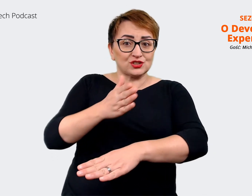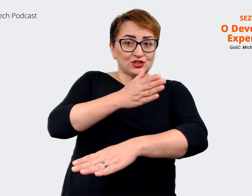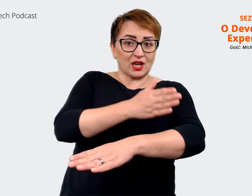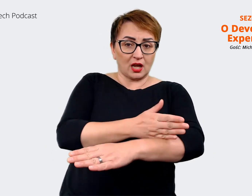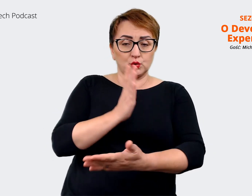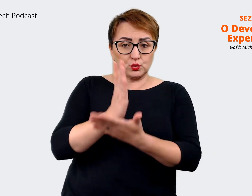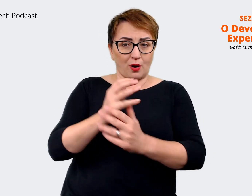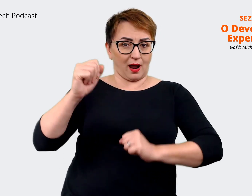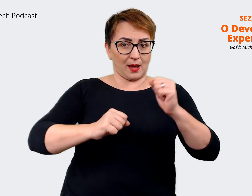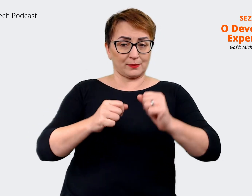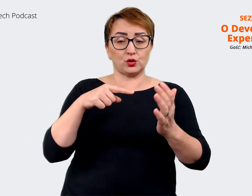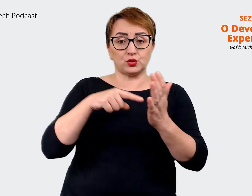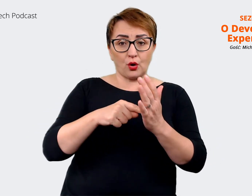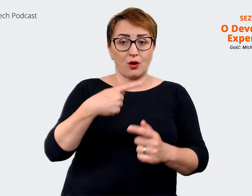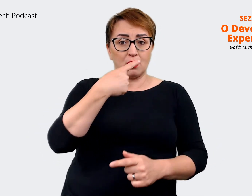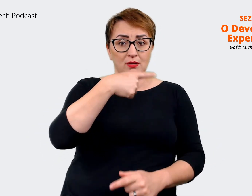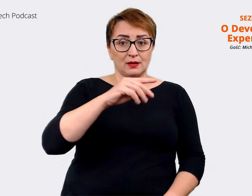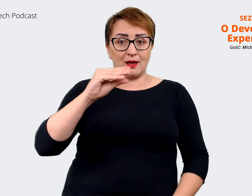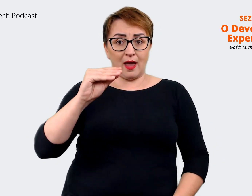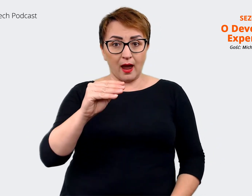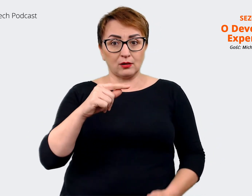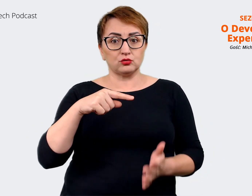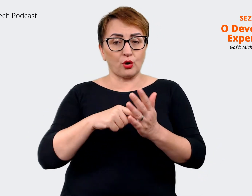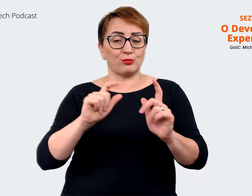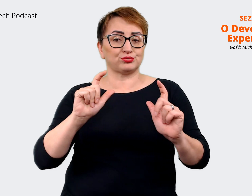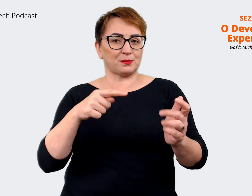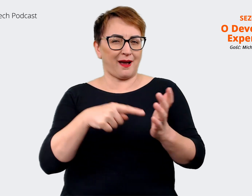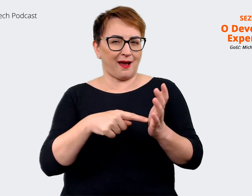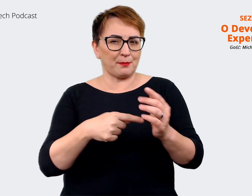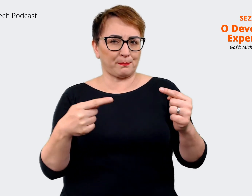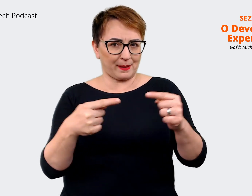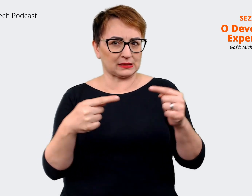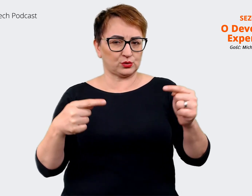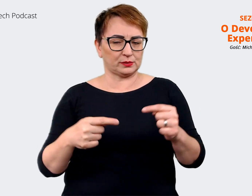naprawdę to było modne. I właśnie takie developers experience jest jednym z tych przypadków i